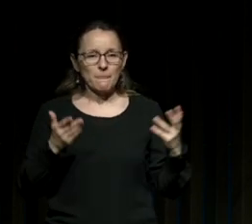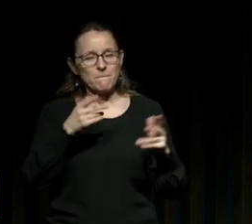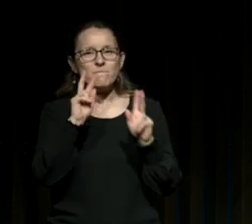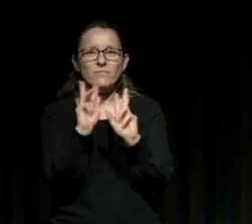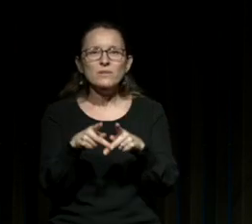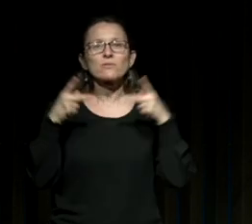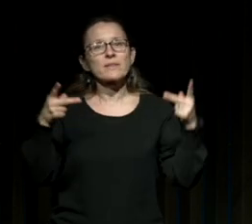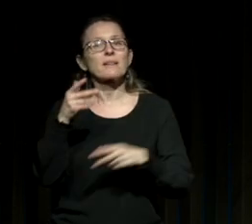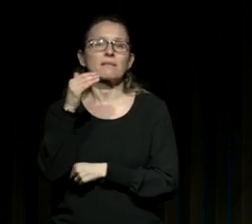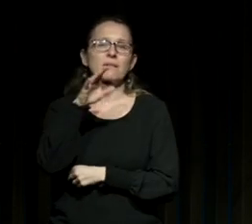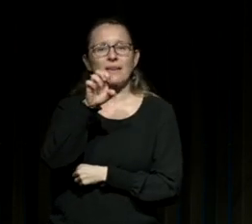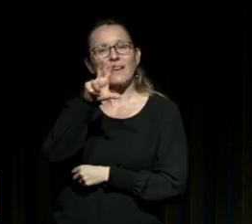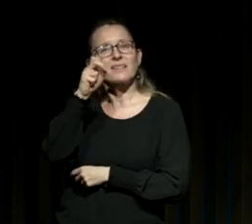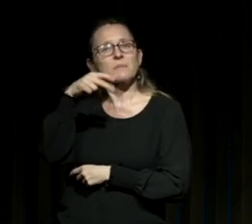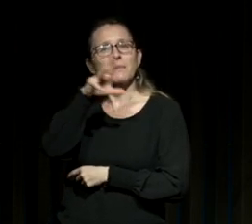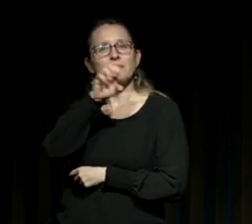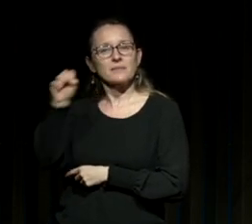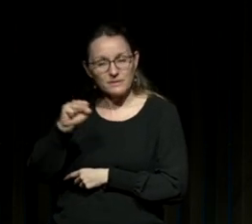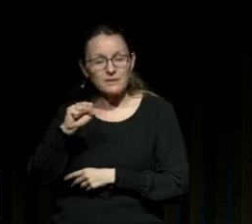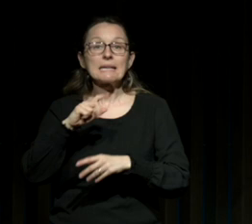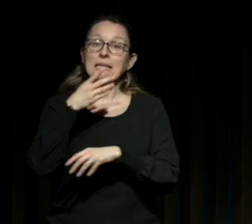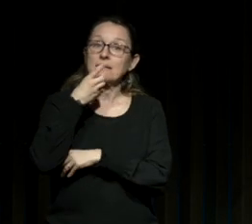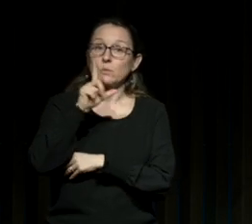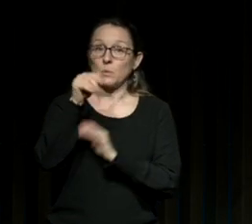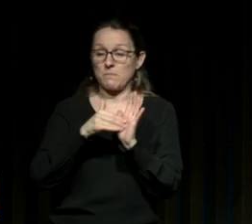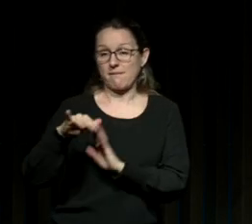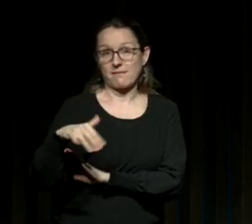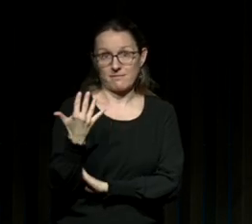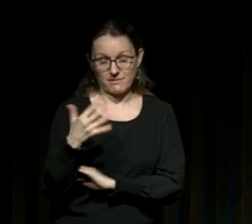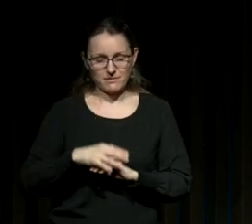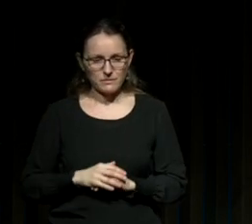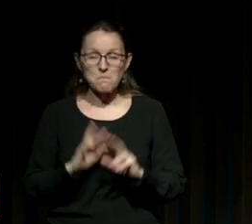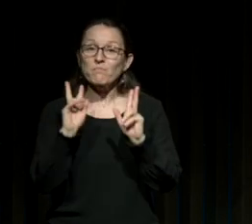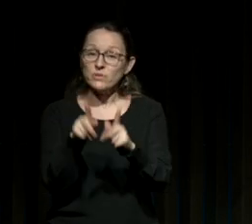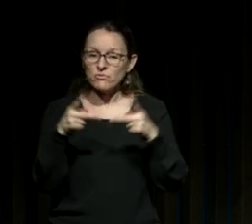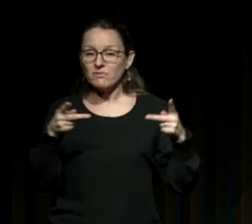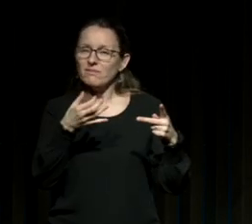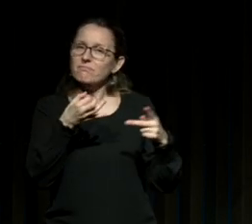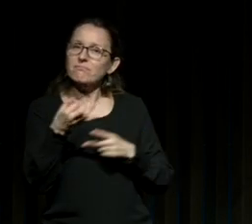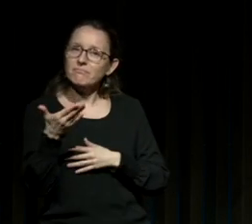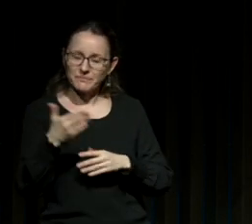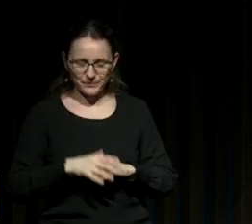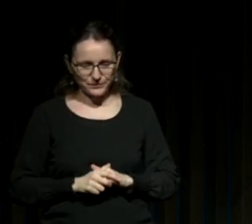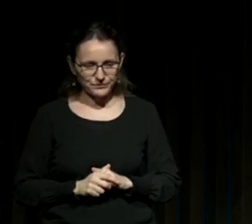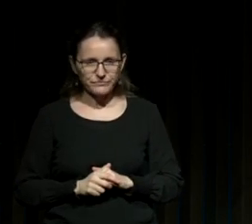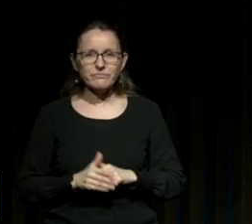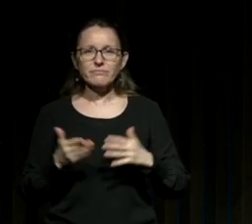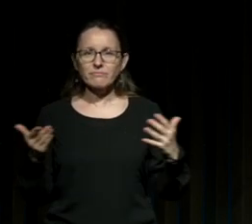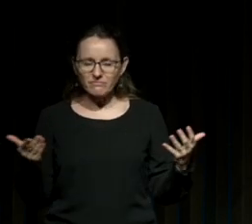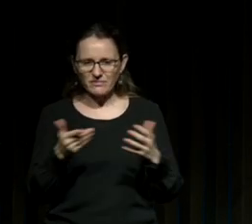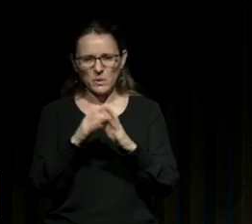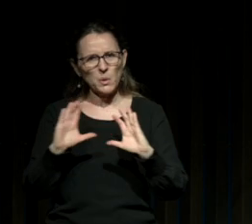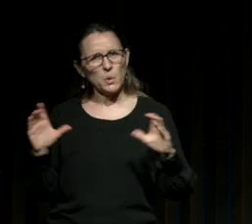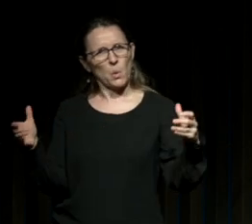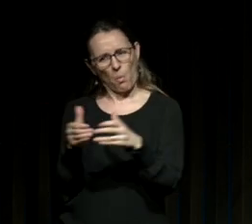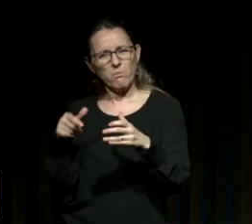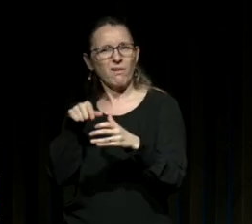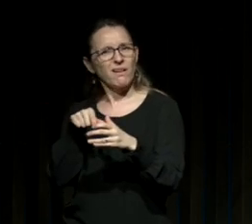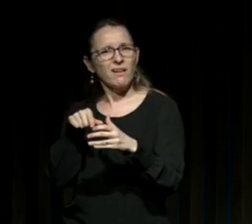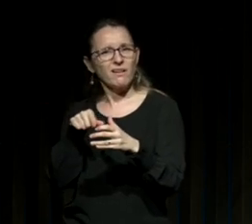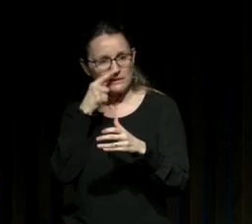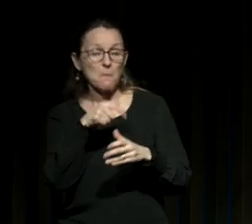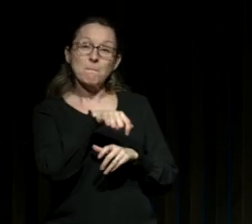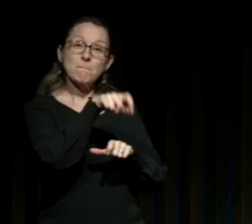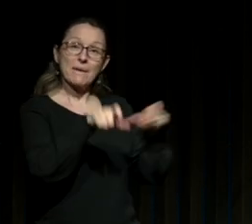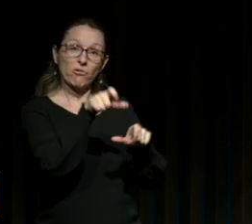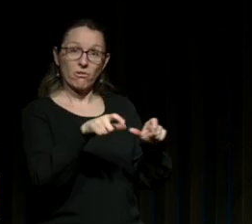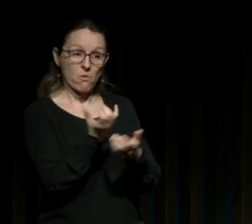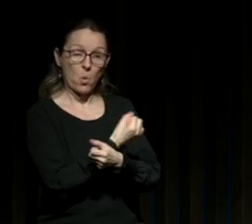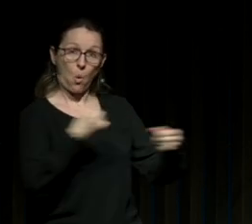en décembre 2015 le journal rapportait la présence d'un collectif anti gros qui sévissent est dans le